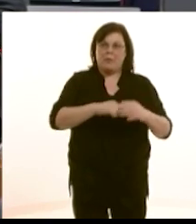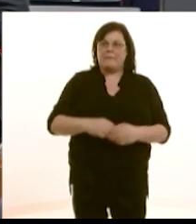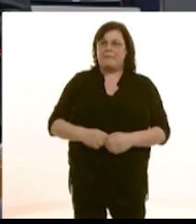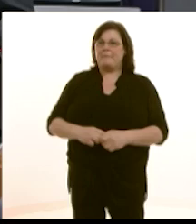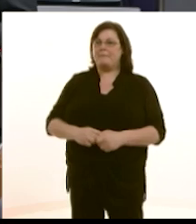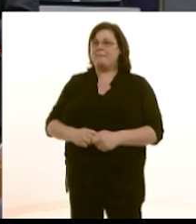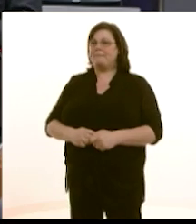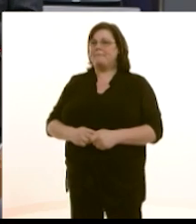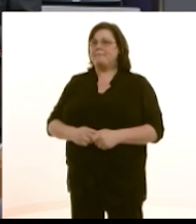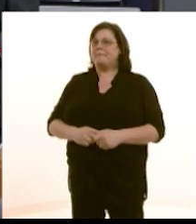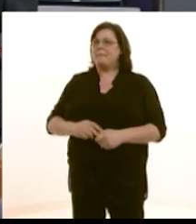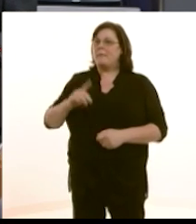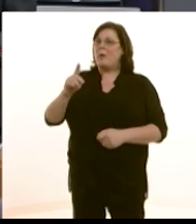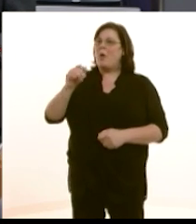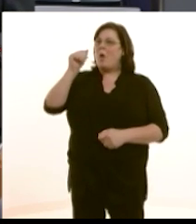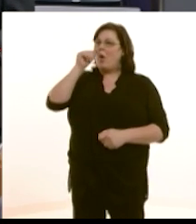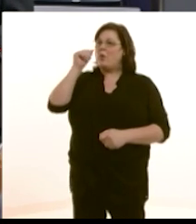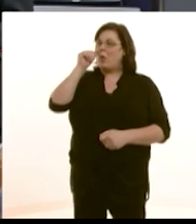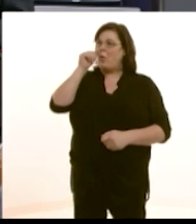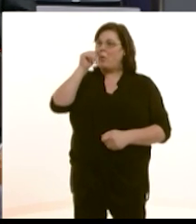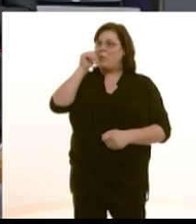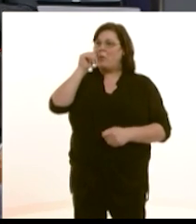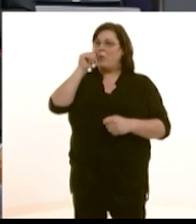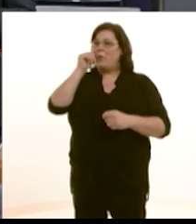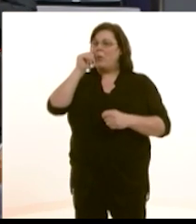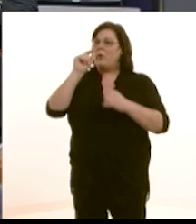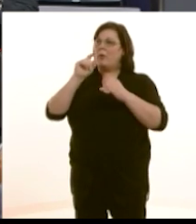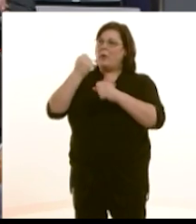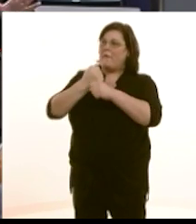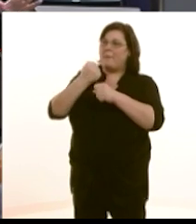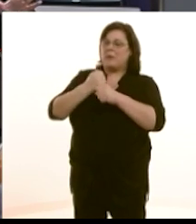in supporting democratic rights in the United Kingdom, can I just say that, leaving aside